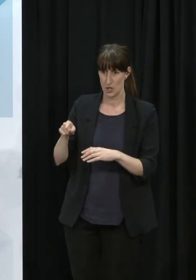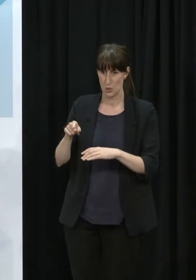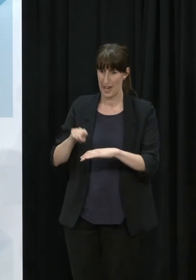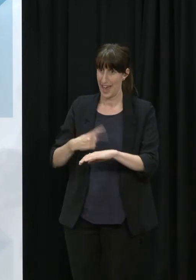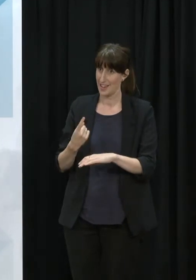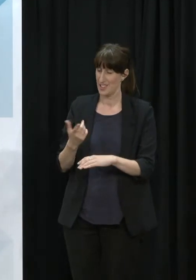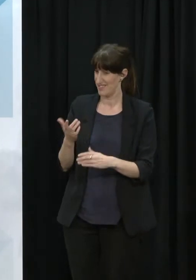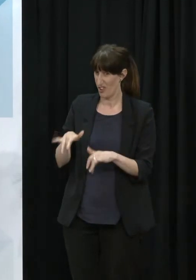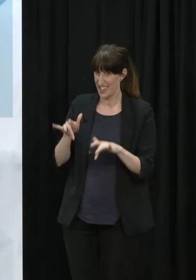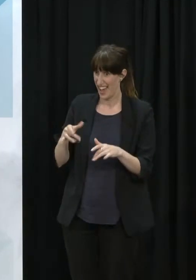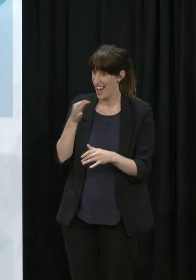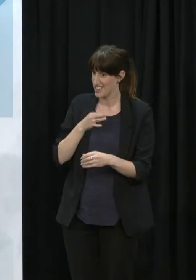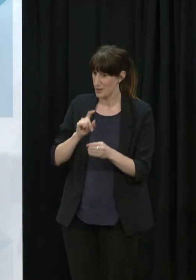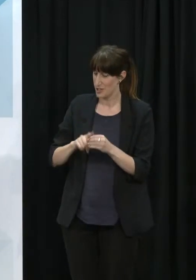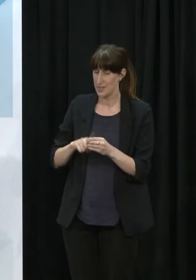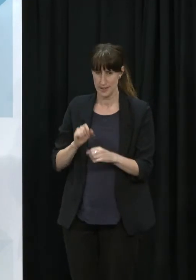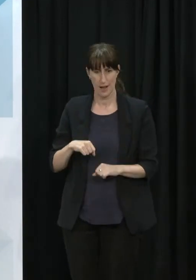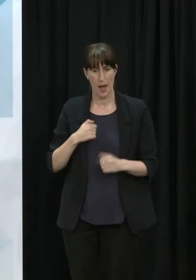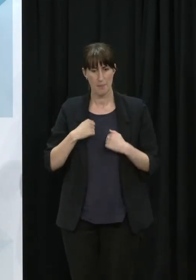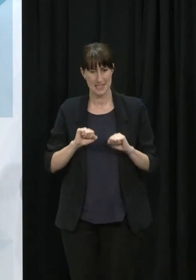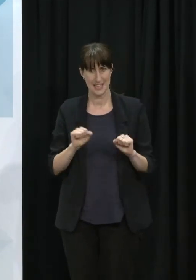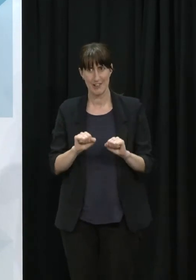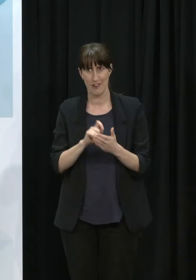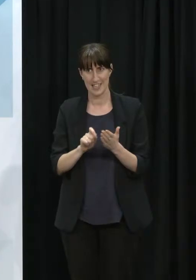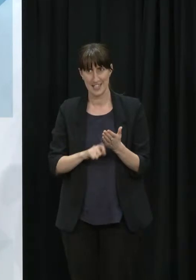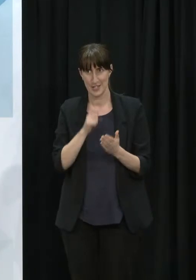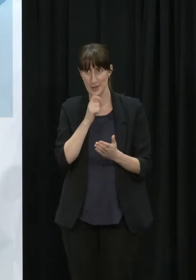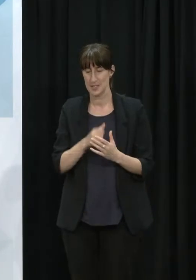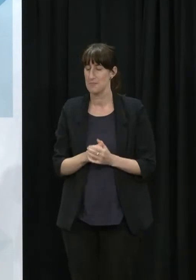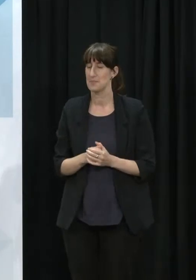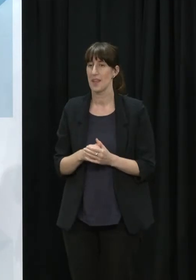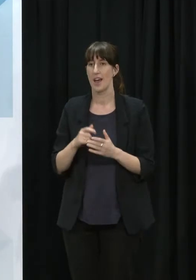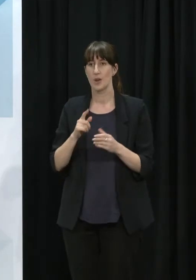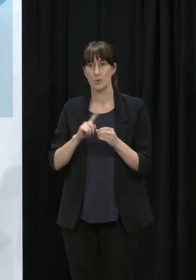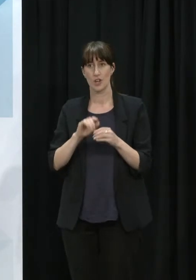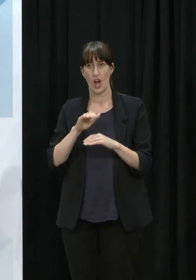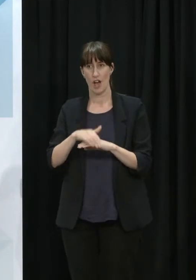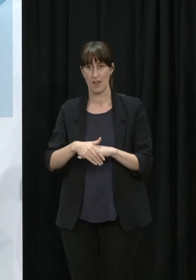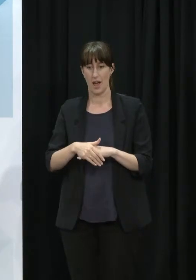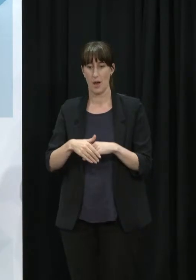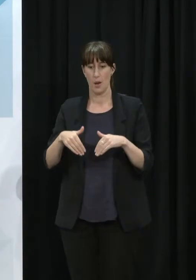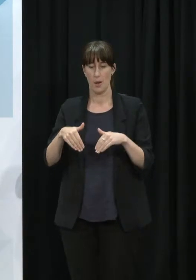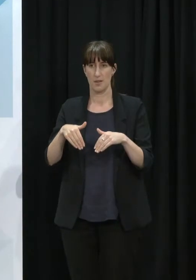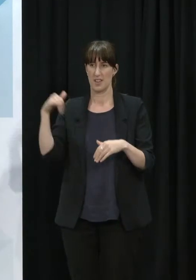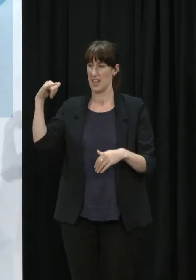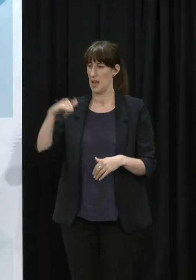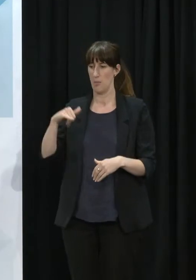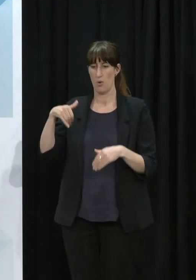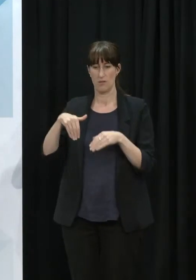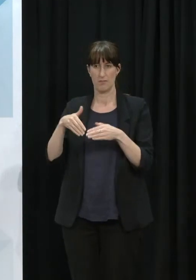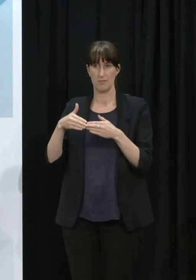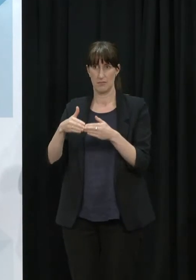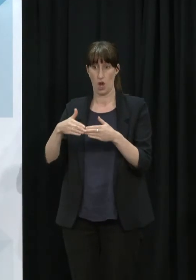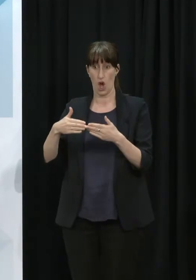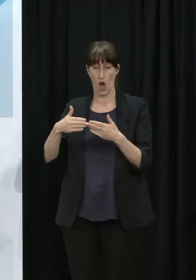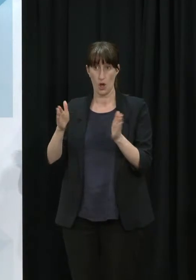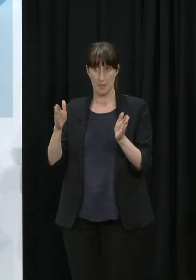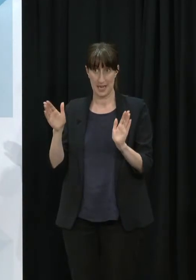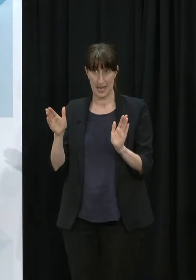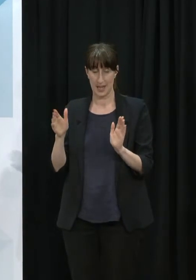ki o tatou rohe.